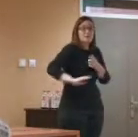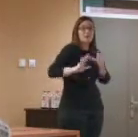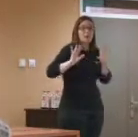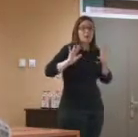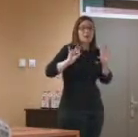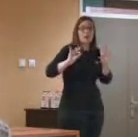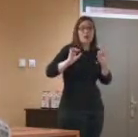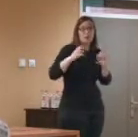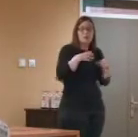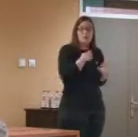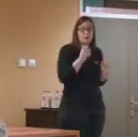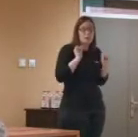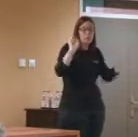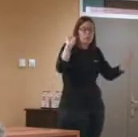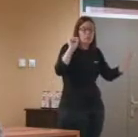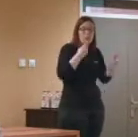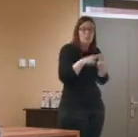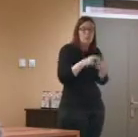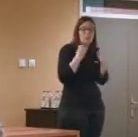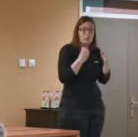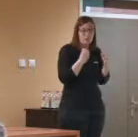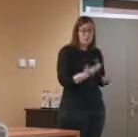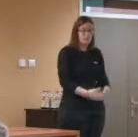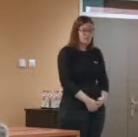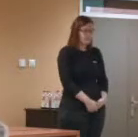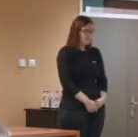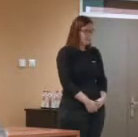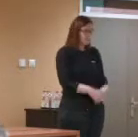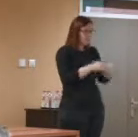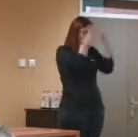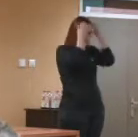Con esta intervención vamos